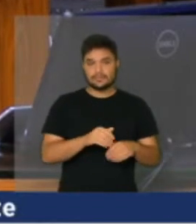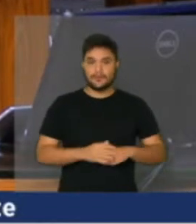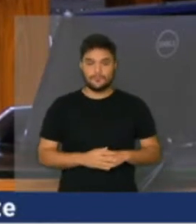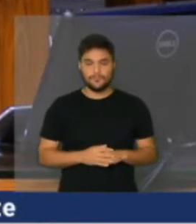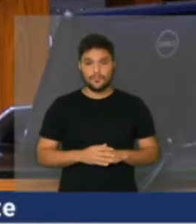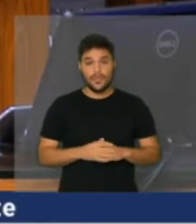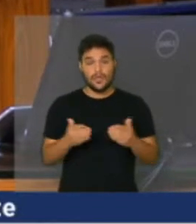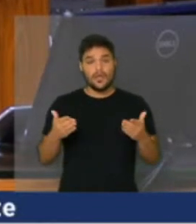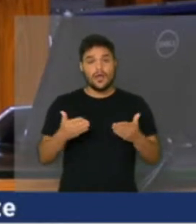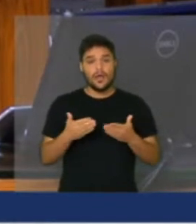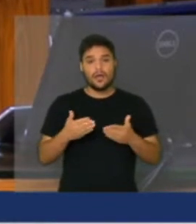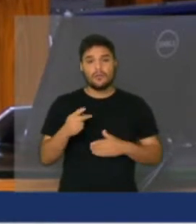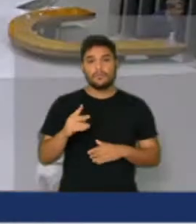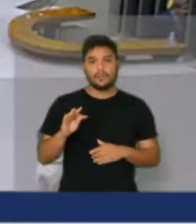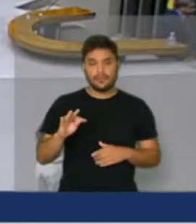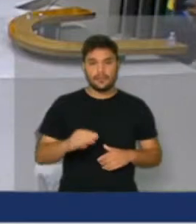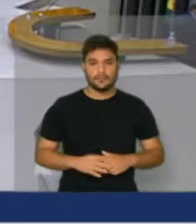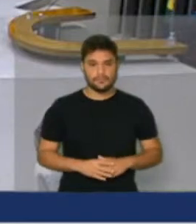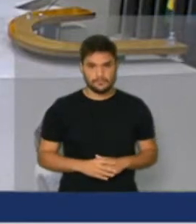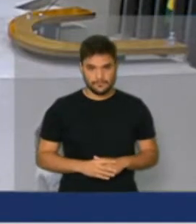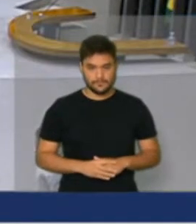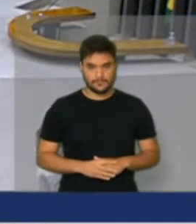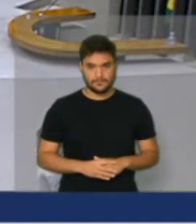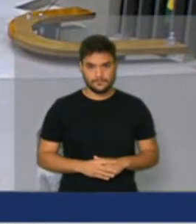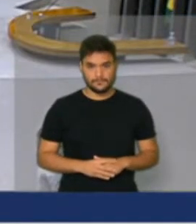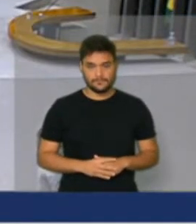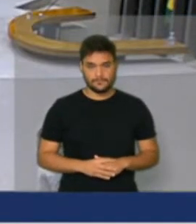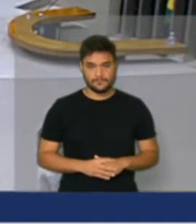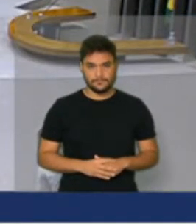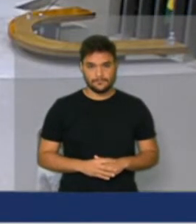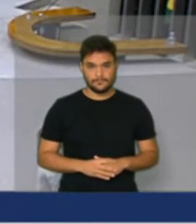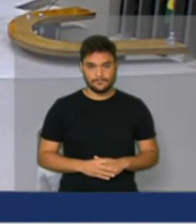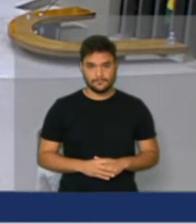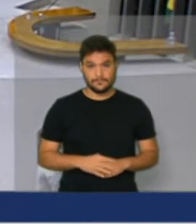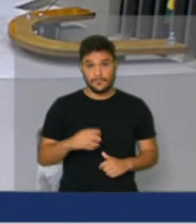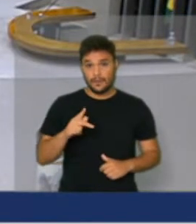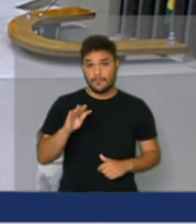ORIENTA O PT? -- [DEPUTADA]: PT ACHA QUE AINDA QUE TENHA HAVIDO UM ESFORÇO PARA ASSEGURAR O